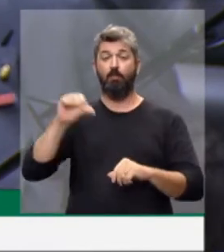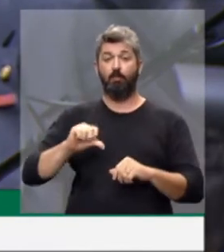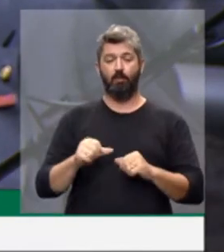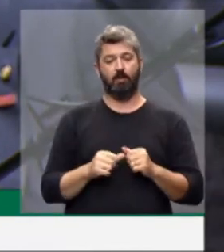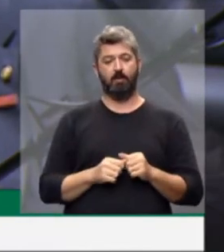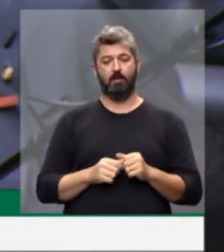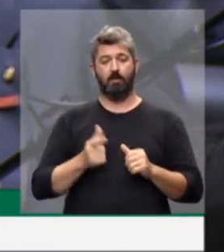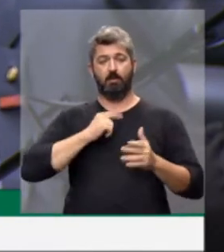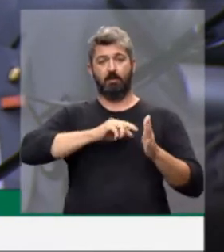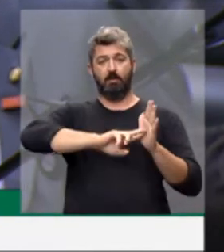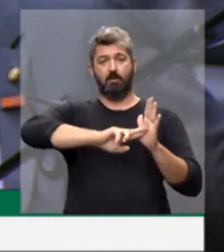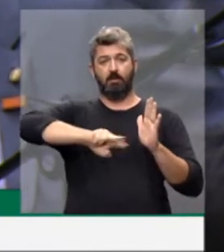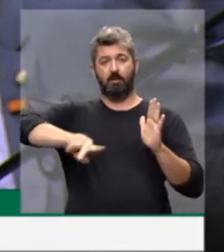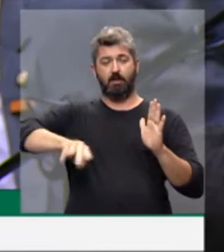COMPLEXA COMPLEXA, NÃO ESTÁ SENDO DEBATIDO DA FORMA